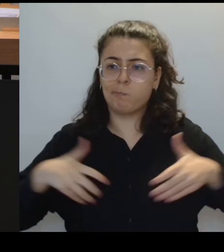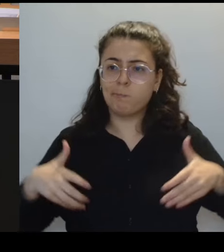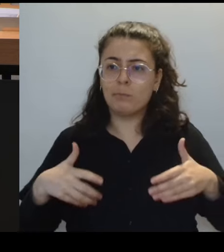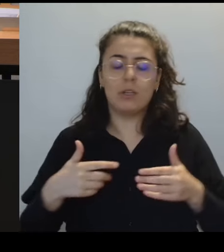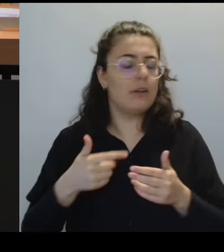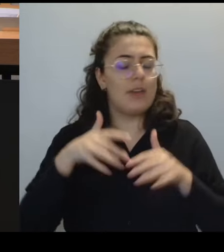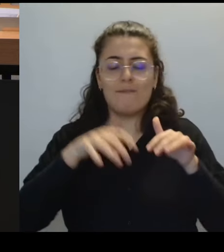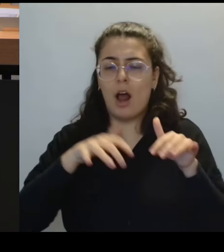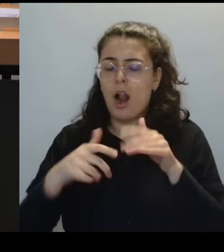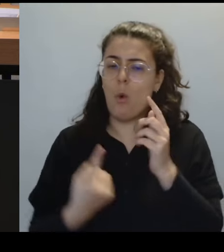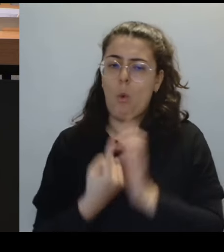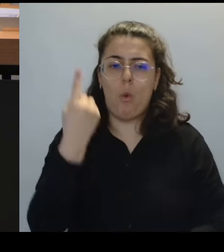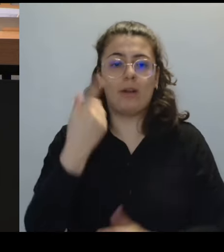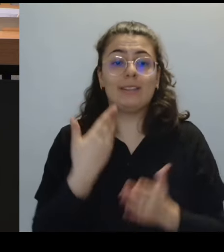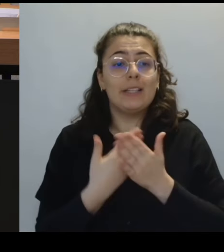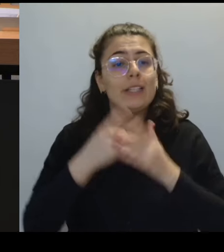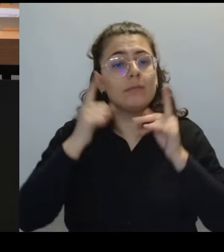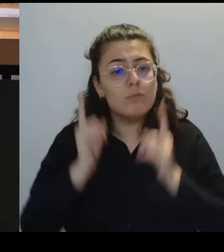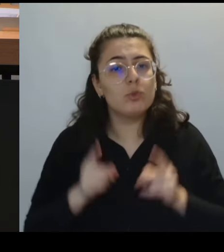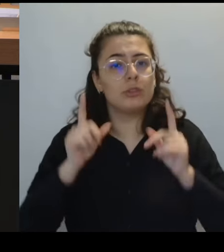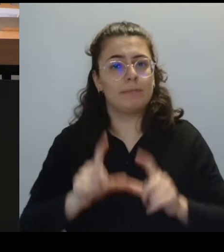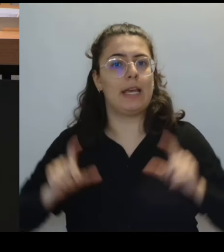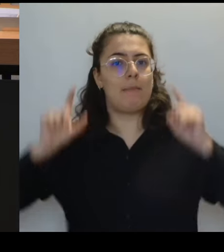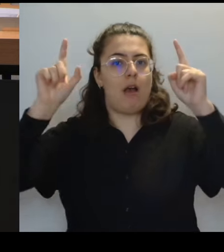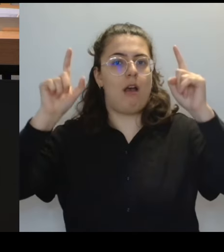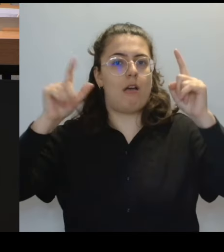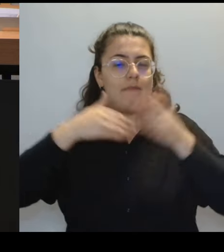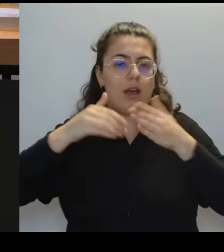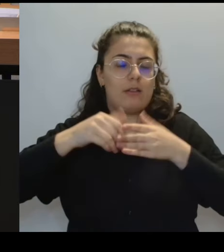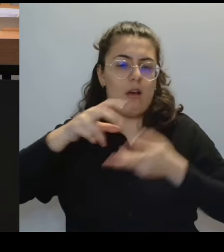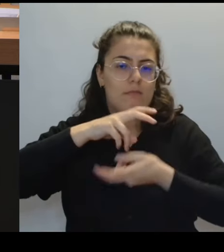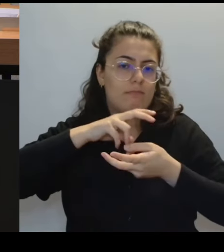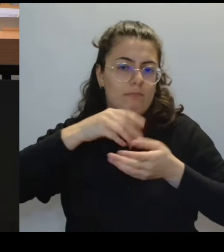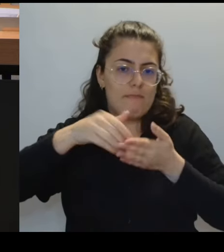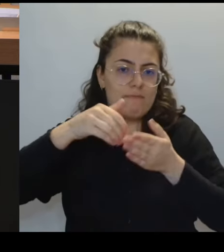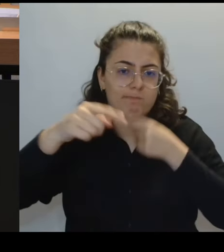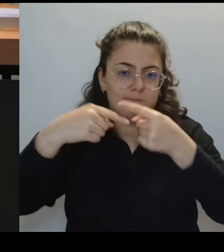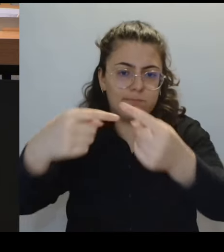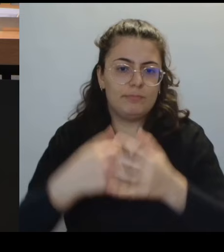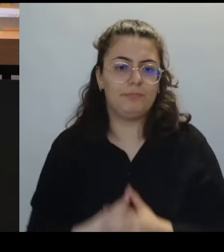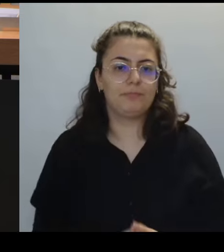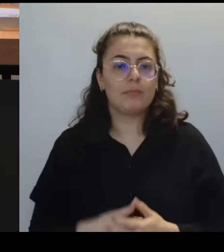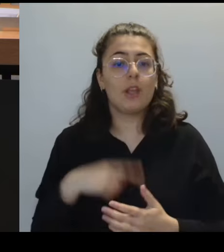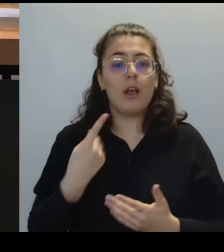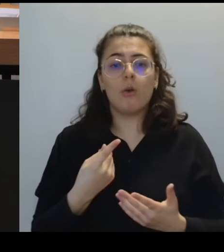Dieses Mehr an notwendiger Versorgung muss erfasst und durch ein Mehr an Behandlung auch aufgefangen werden. (Beifall)